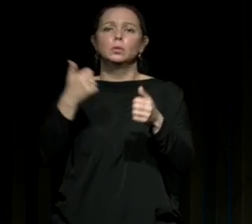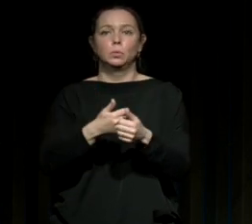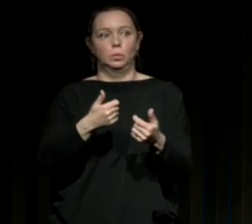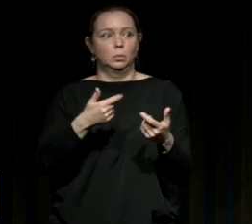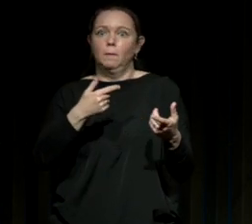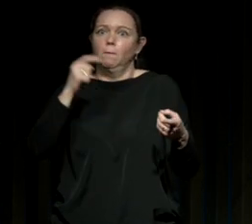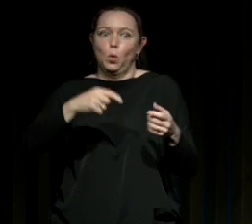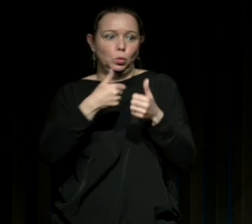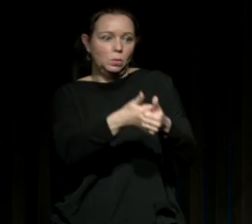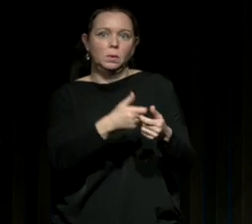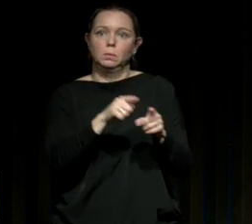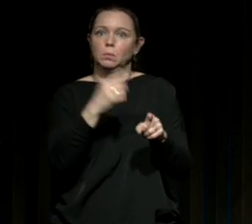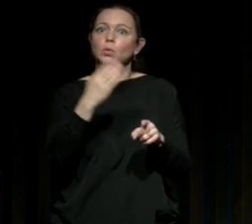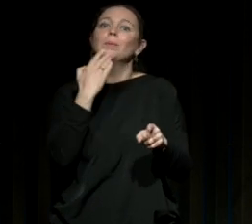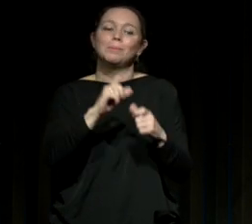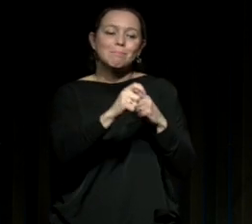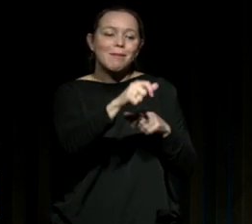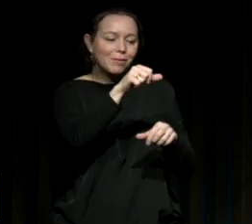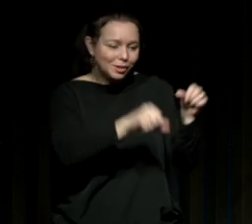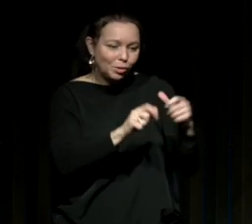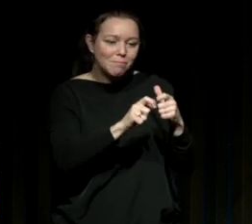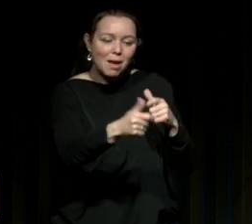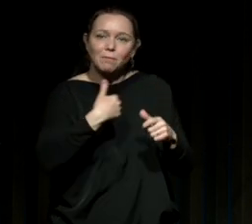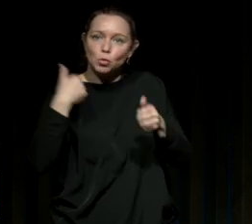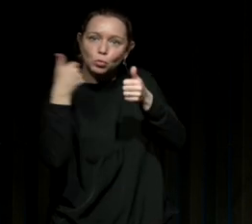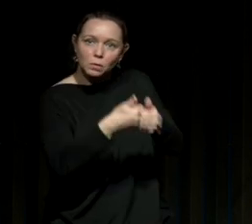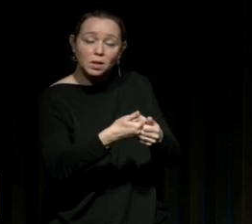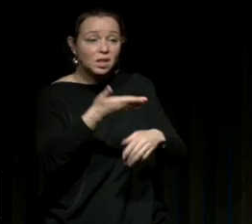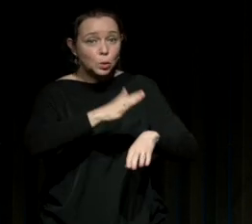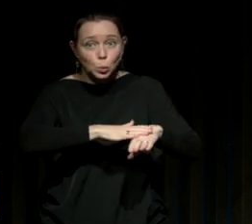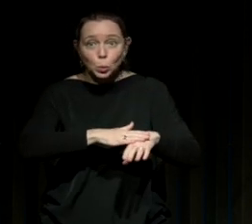aussi nécessaire après une chirurgie eh bien on voit que les patients ne voit finalement pas très